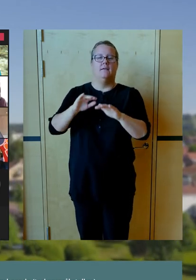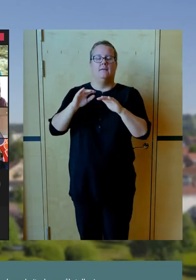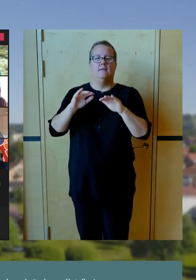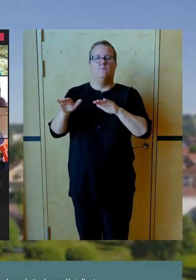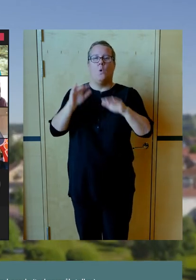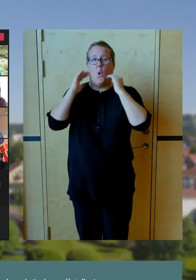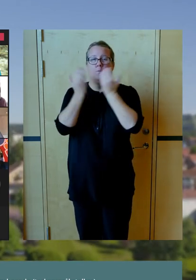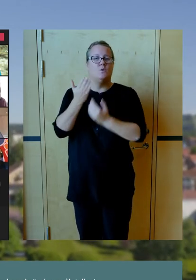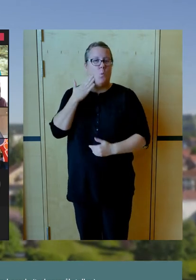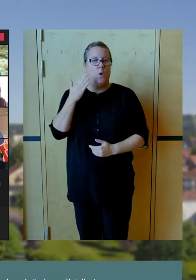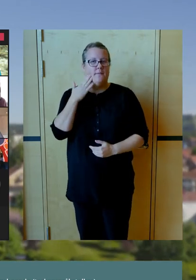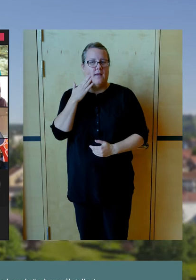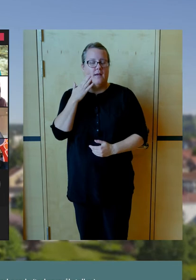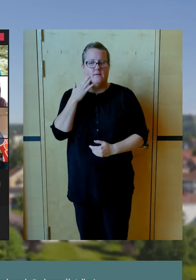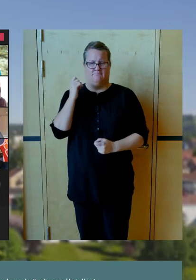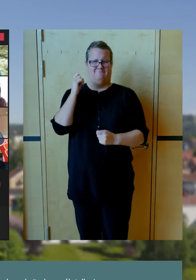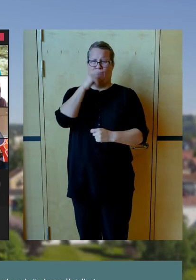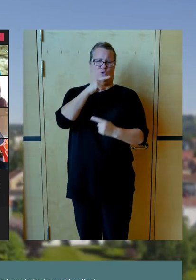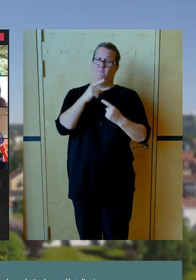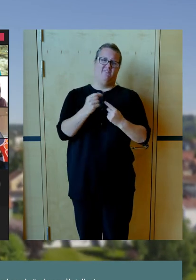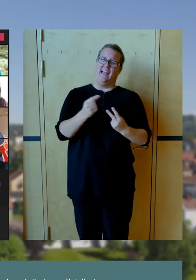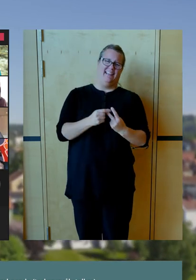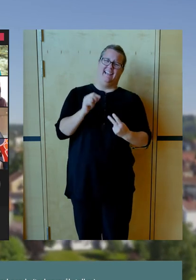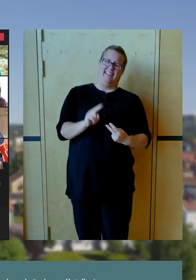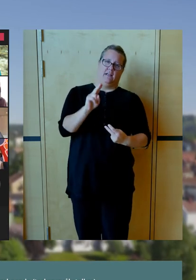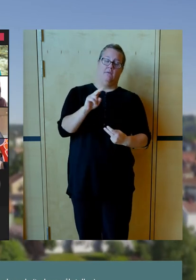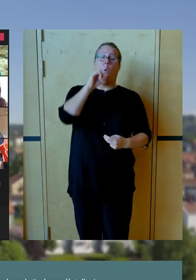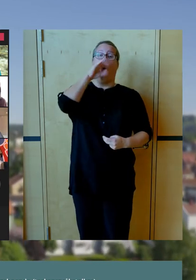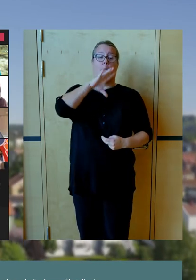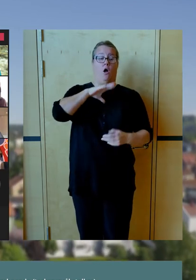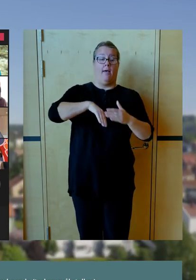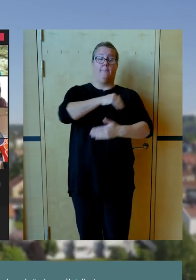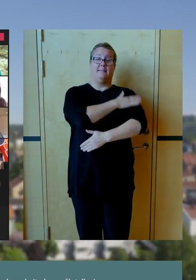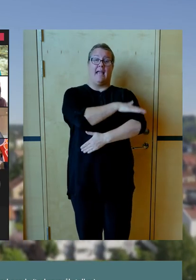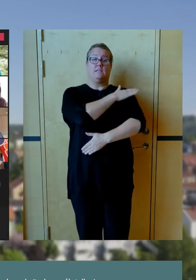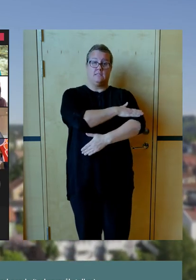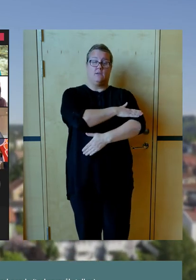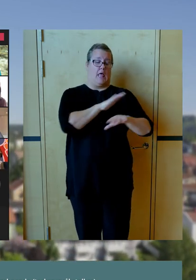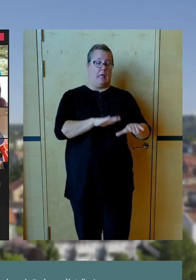Även om du vill om du är hemma och har hemtjänst då och hemtjänsten inte kan möta behov